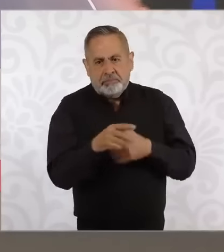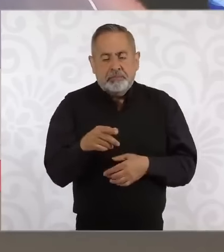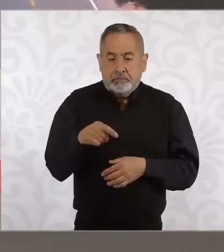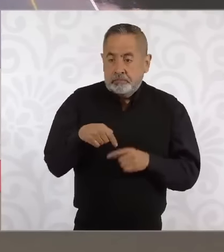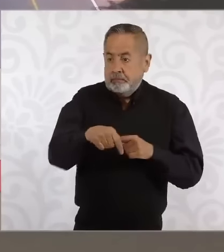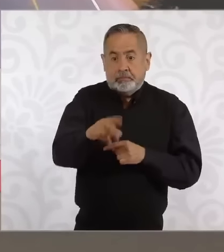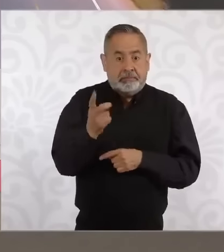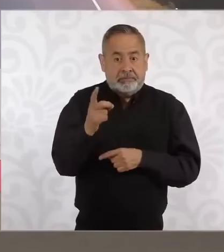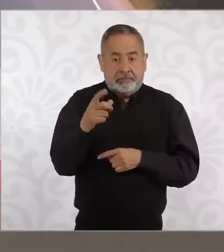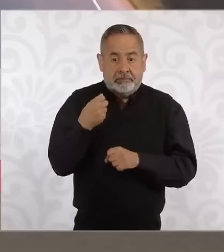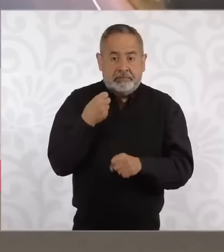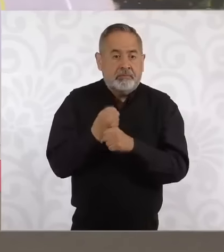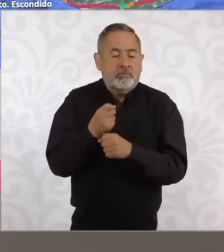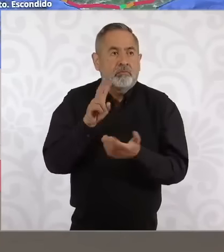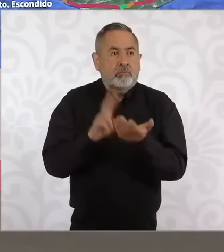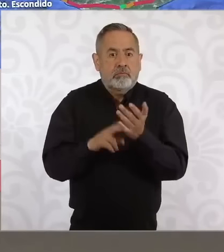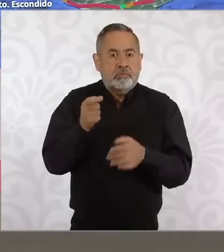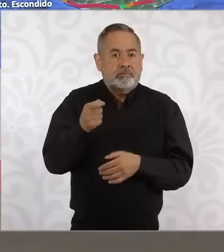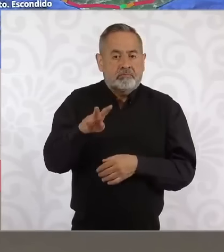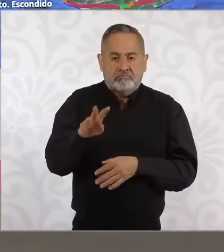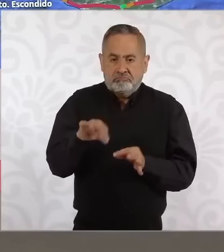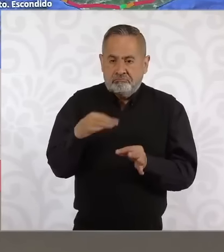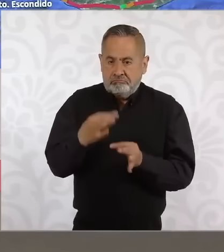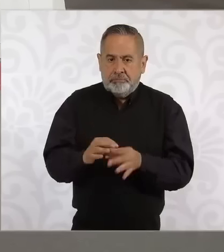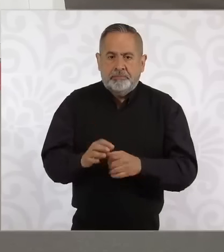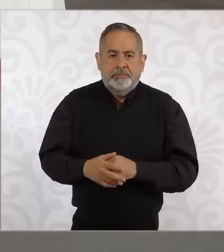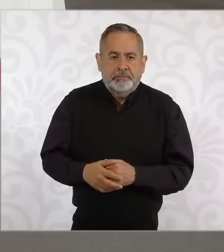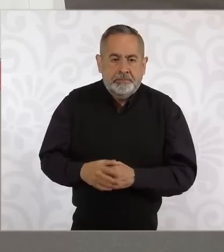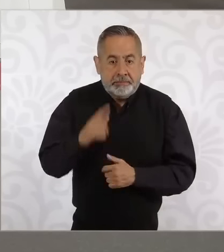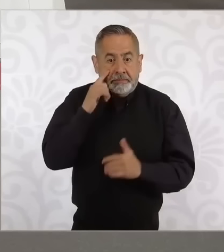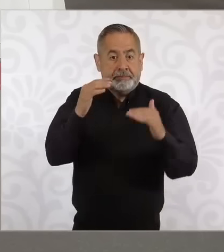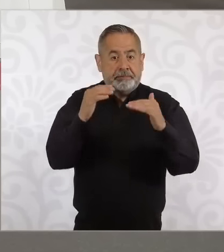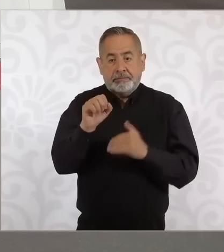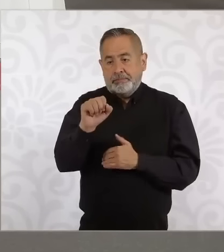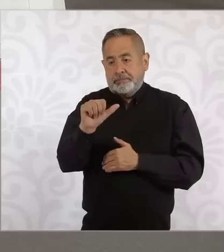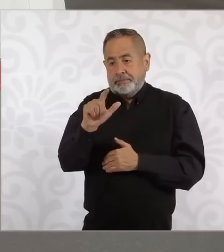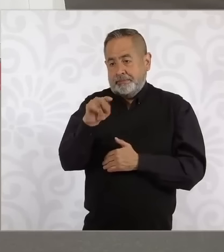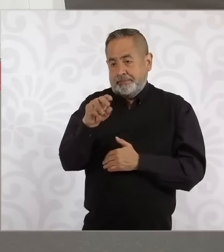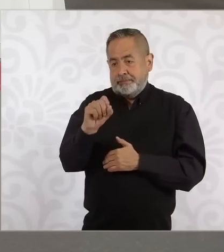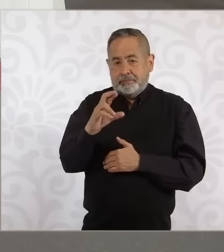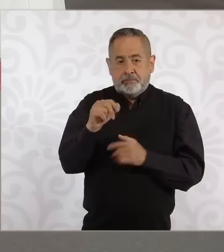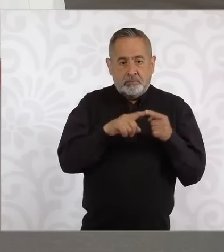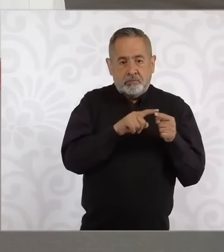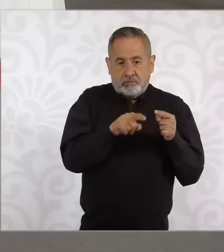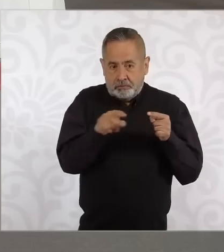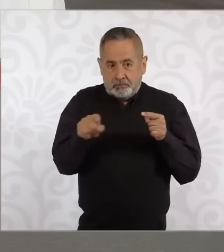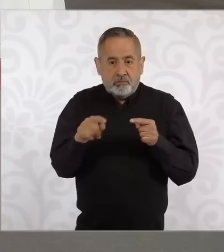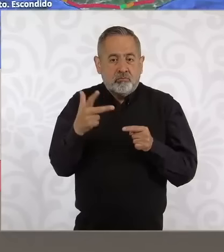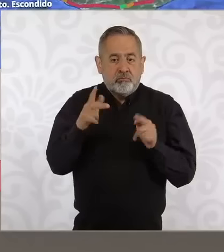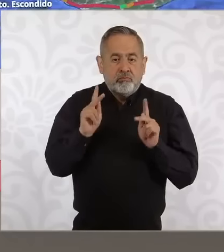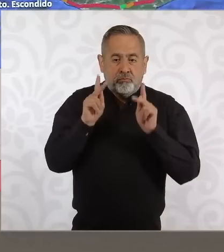202 adelante. Eh acá salina Cruz y Huatanejo, los ocho puentes que hicimos el año pasado y los